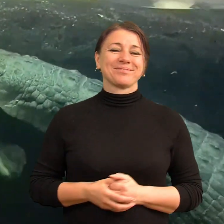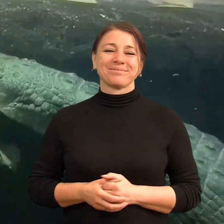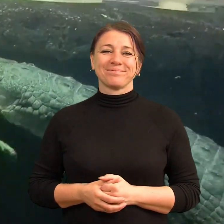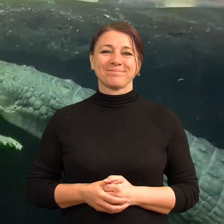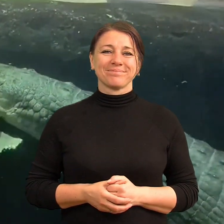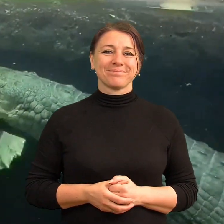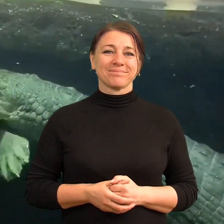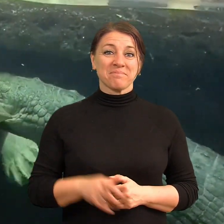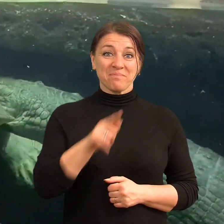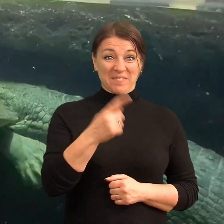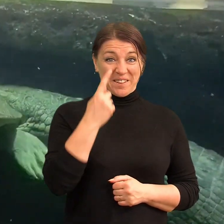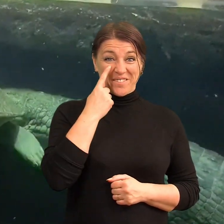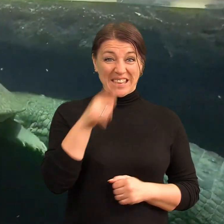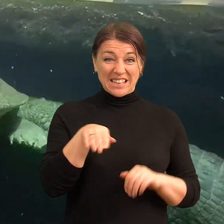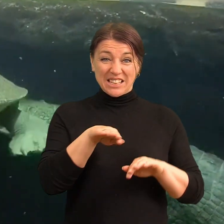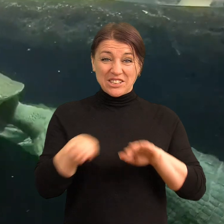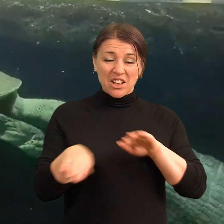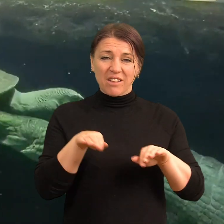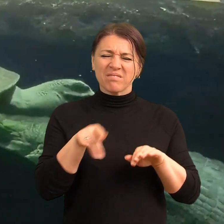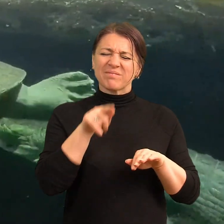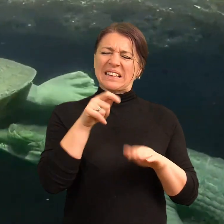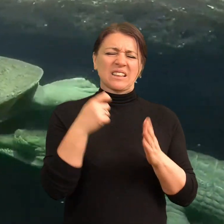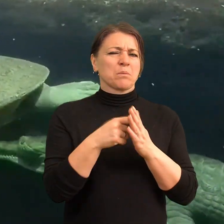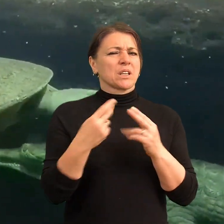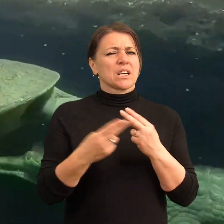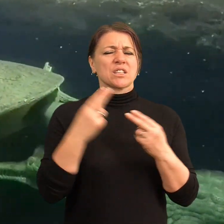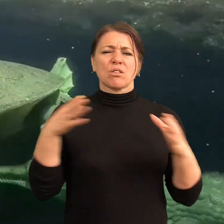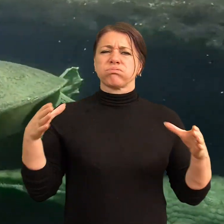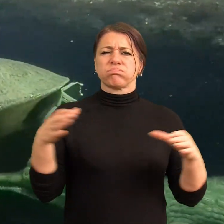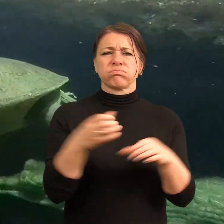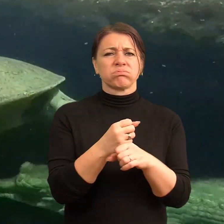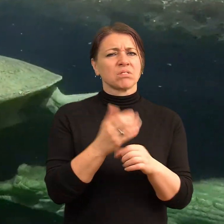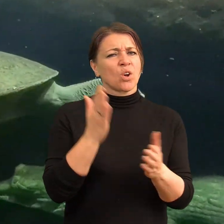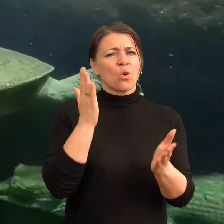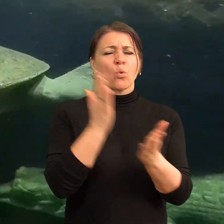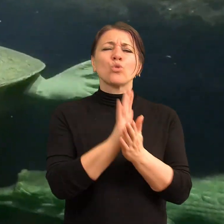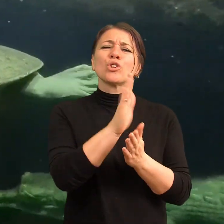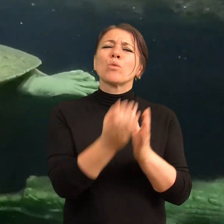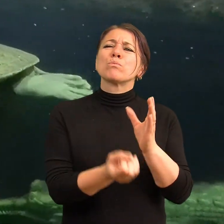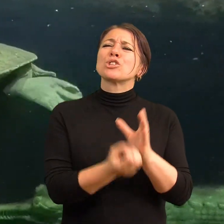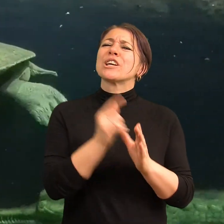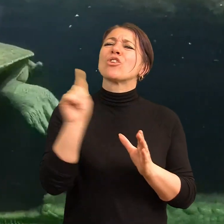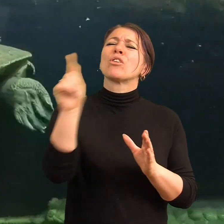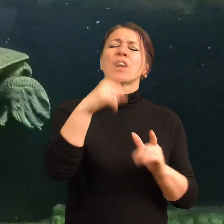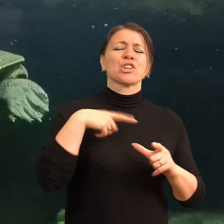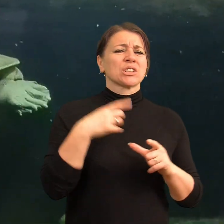Batagur tuntong je jednou z nejohroženějších želv světa, která stejně jako gaviáli trpí ztrátou přirozeného prostředí.